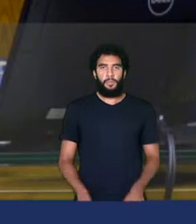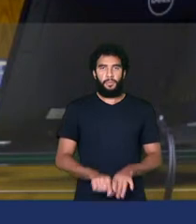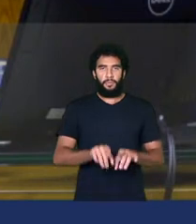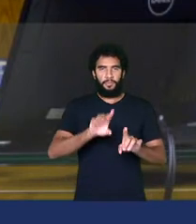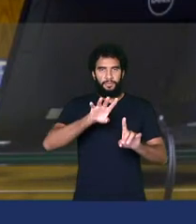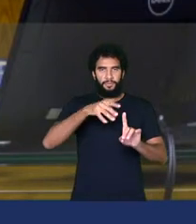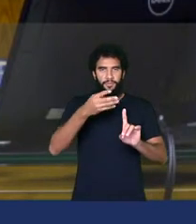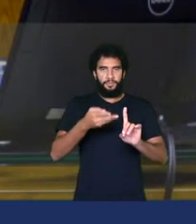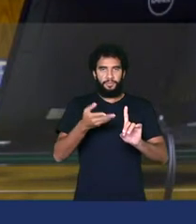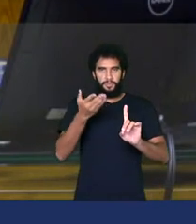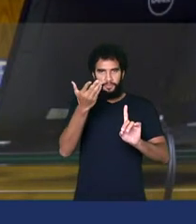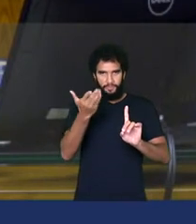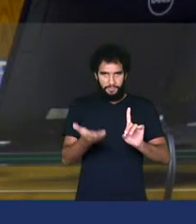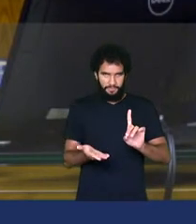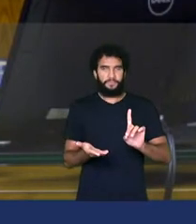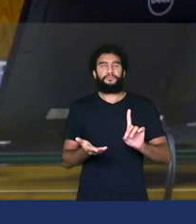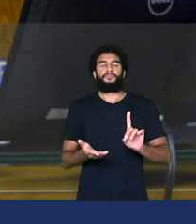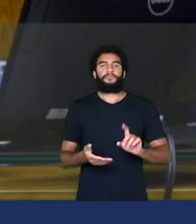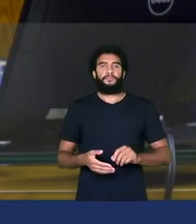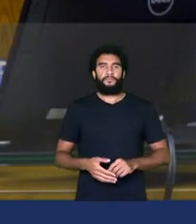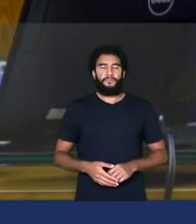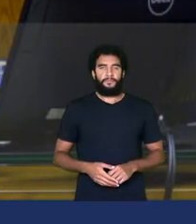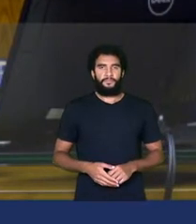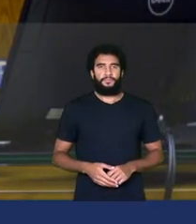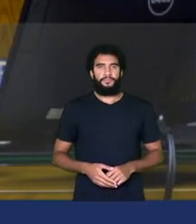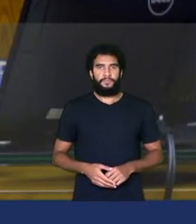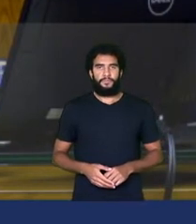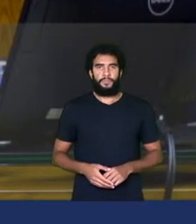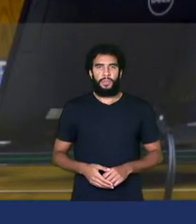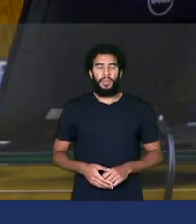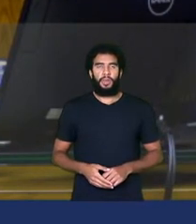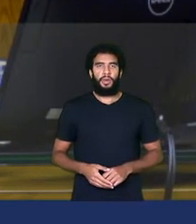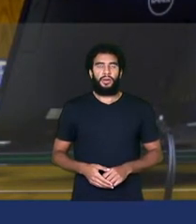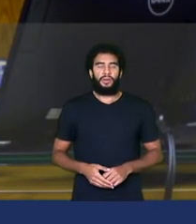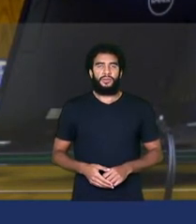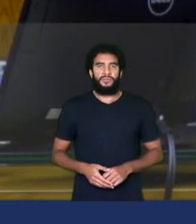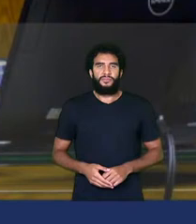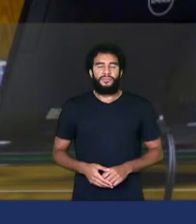DESSE ASSUNTO. AQUI EU QUERO RENDER A MINHA HOMENAGEM É